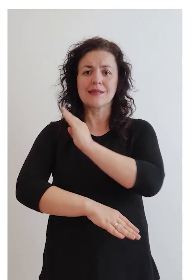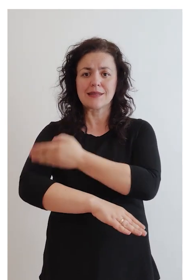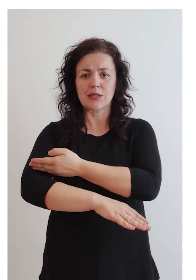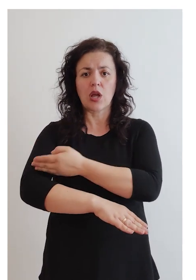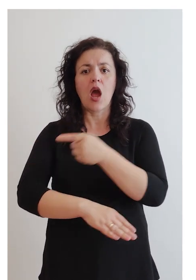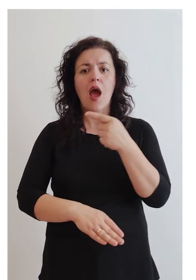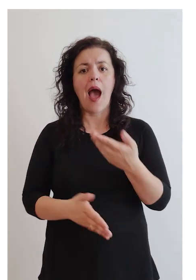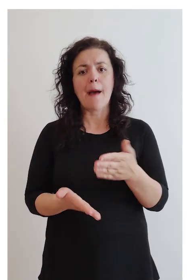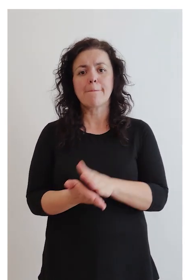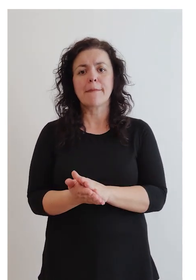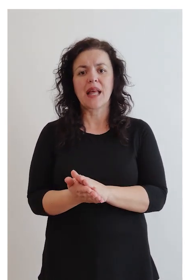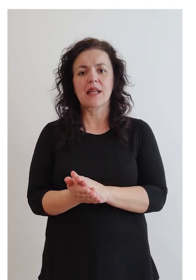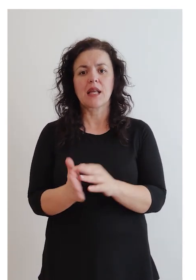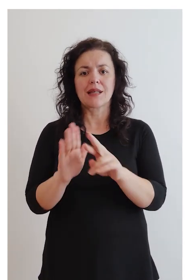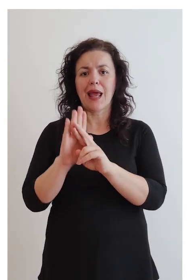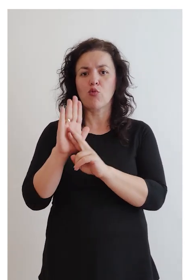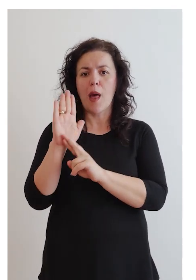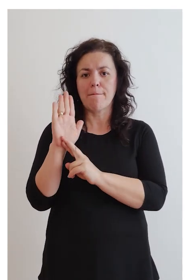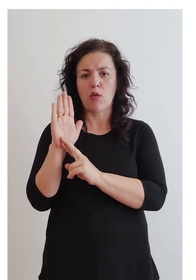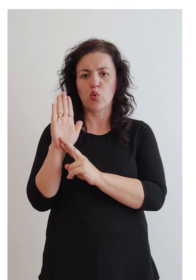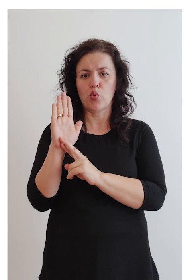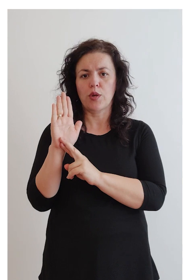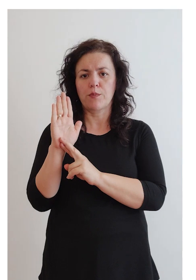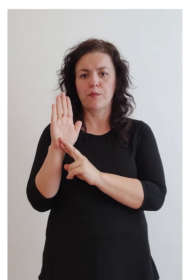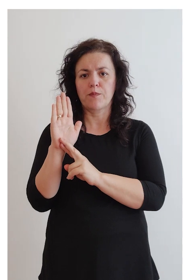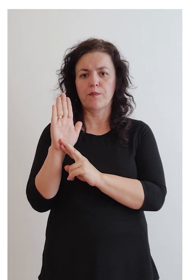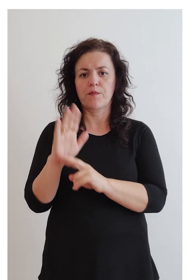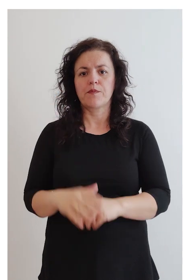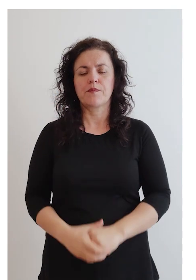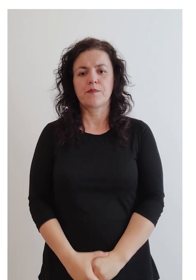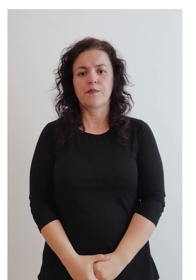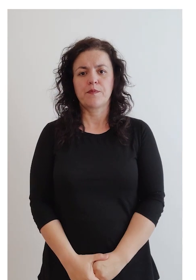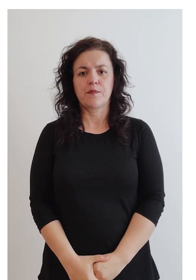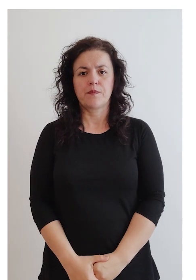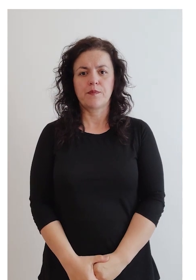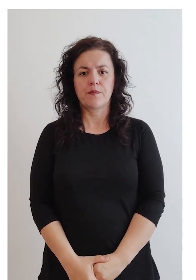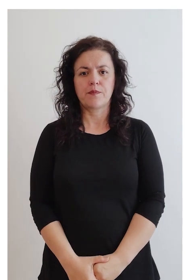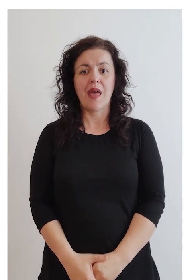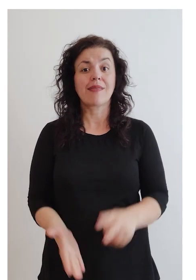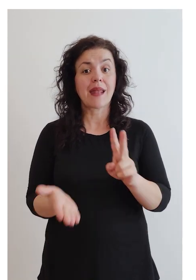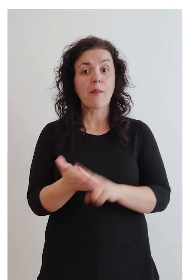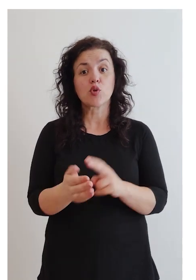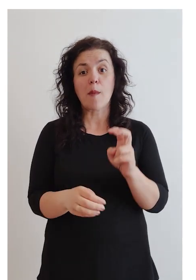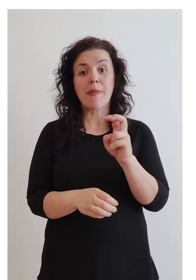Drepturile pasagerilor zboruri VI Evoluții viitoare